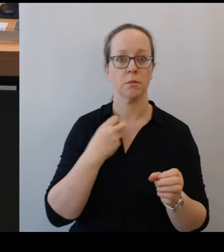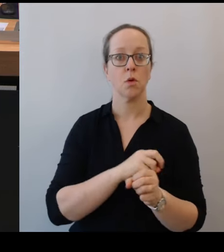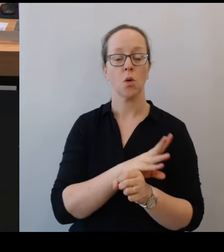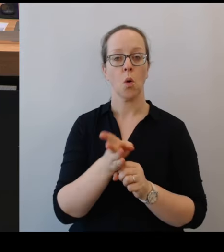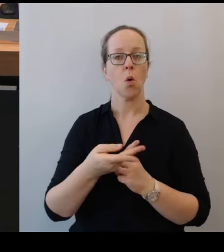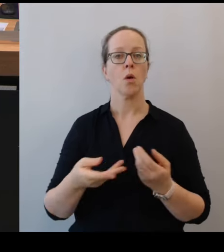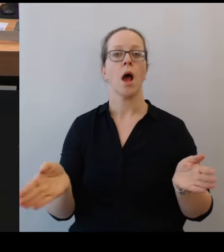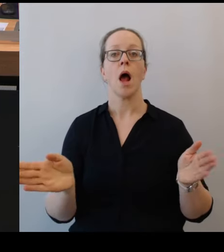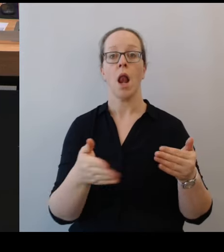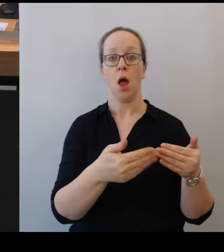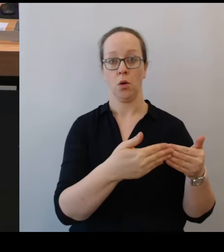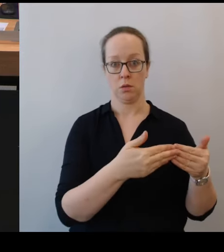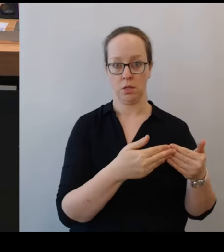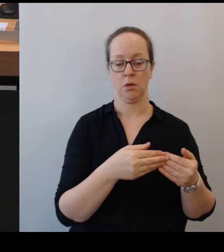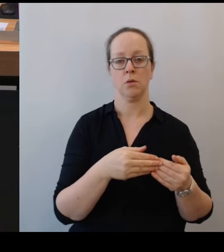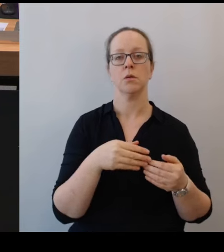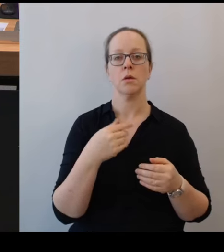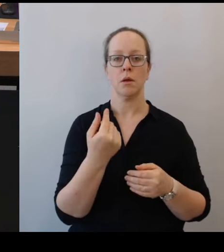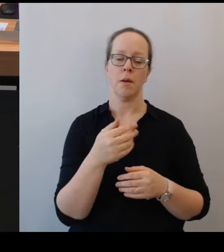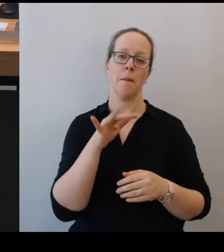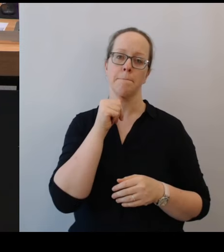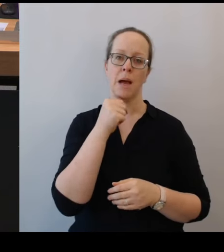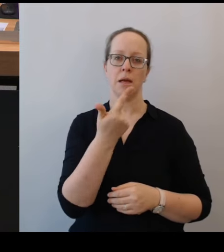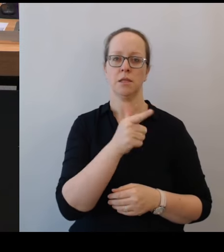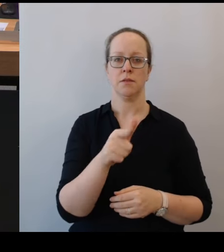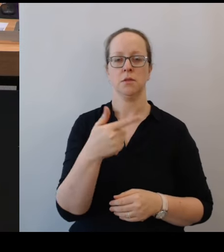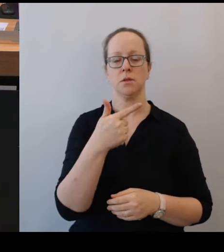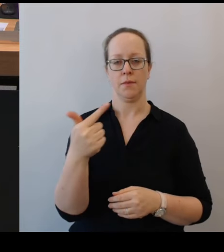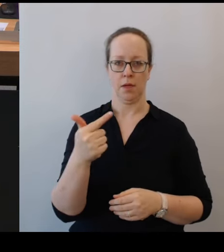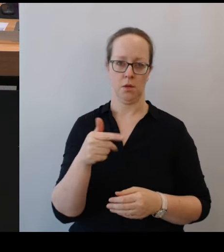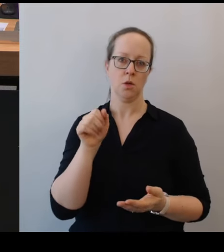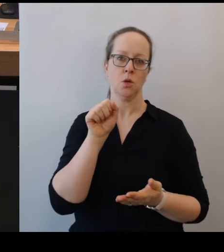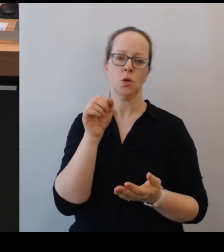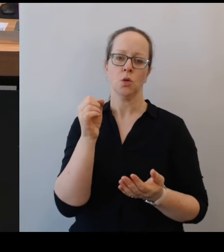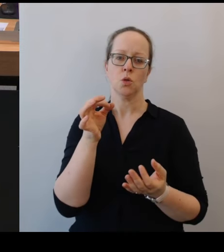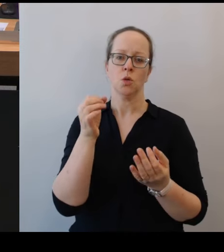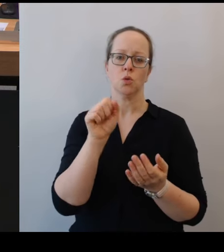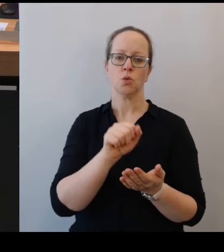18 2700 die Abschaffung der City Tax unter dem Motto gefordert,